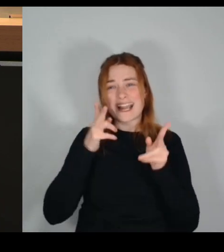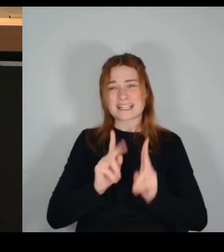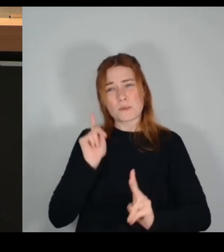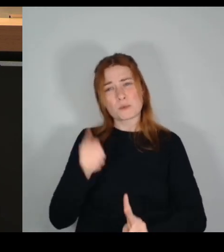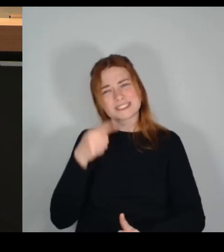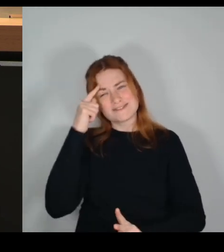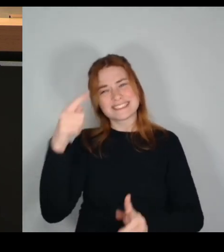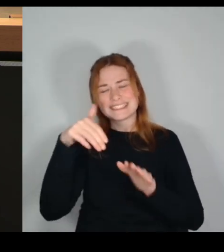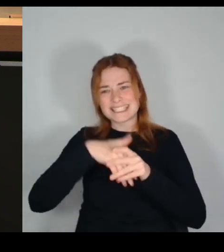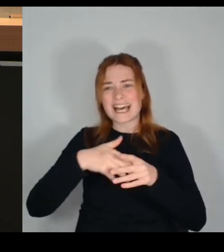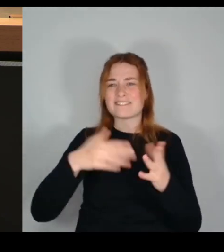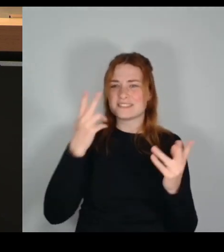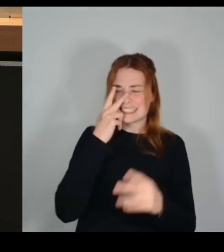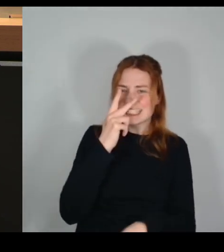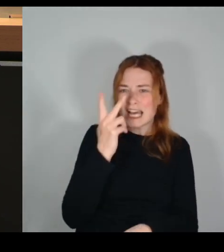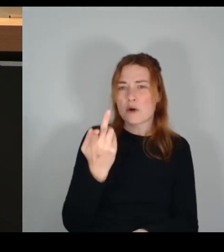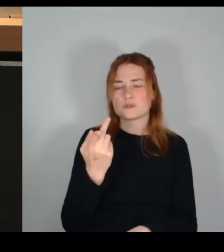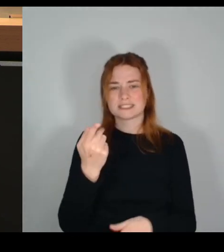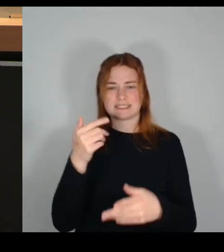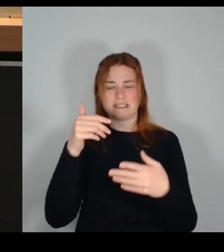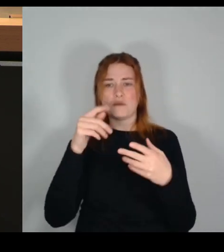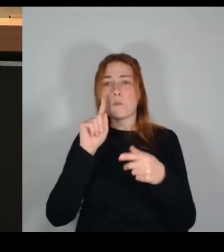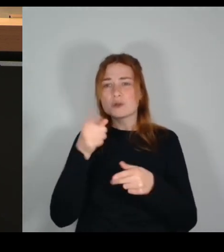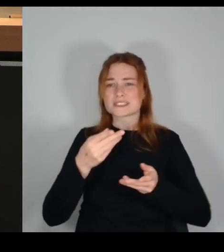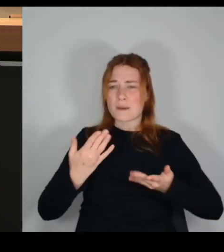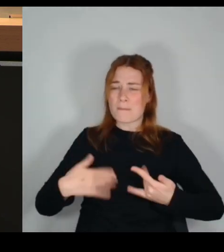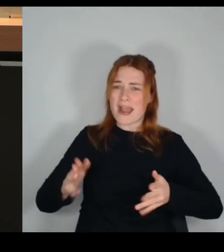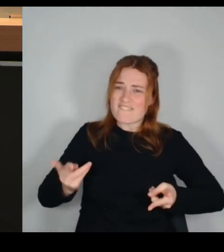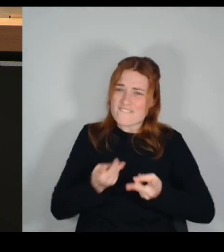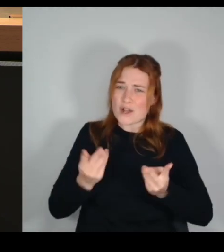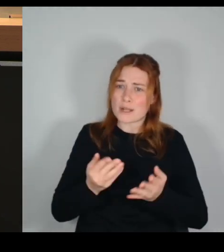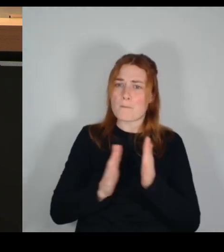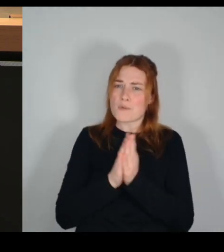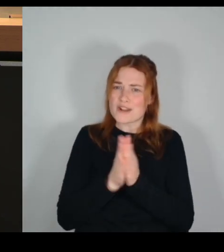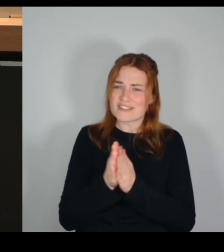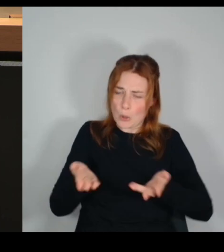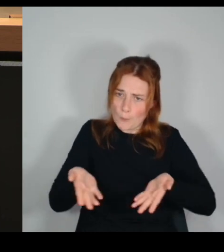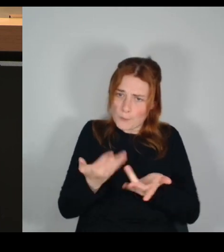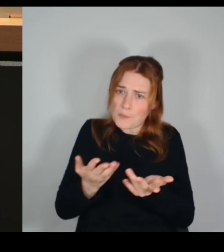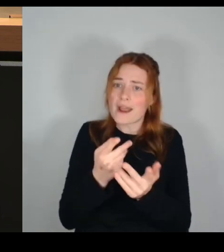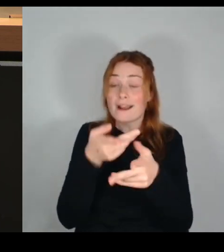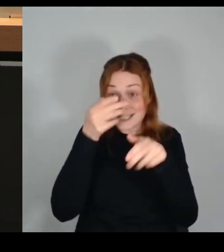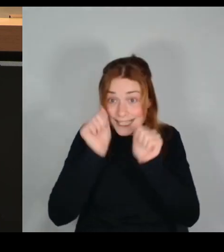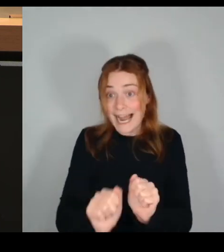Rechte auch in Anspruch zu nehmen, und dass es eben nicht gut ist, wenn wir verdeckte Armut haben, sondern dass das Ziel sein